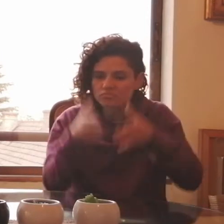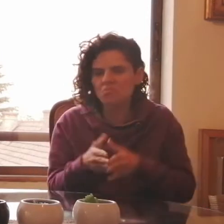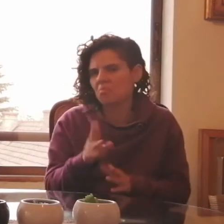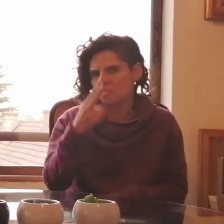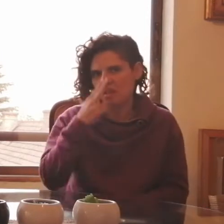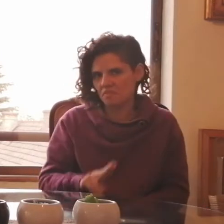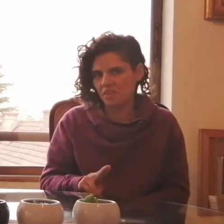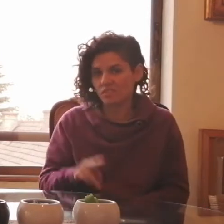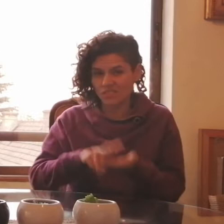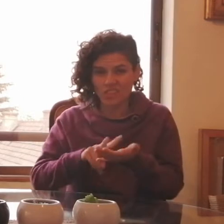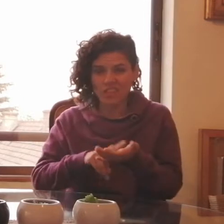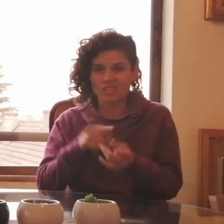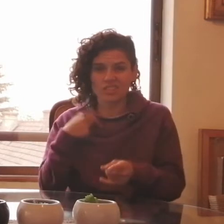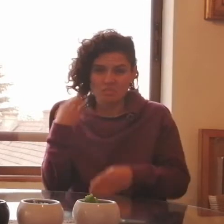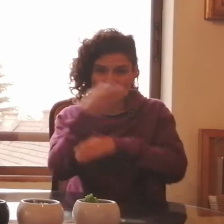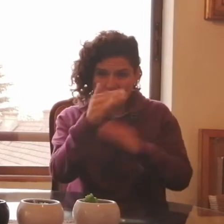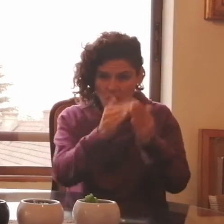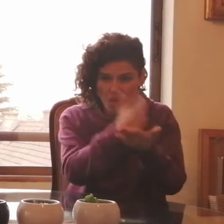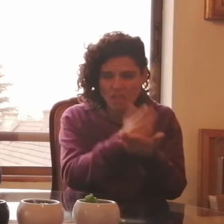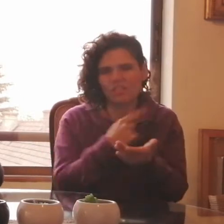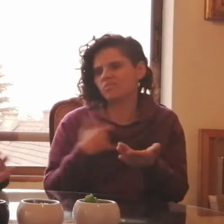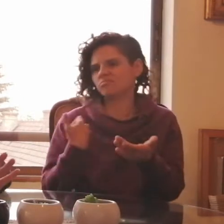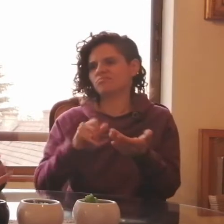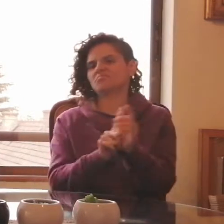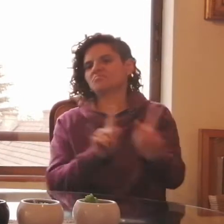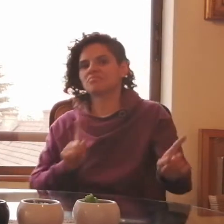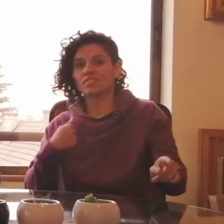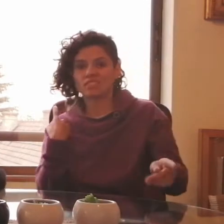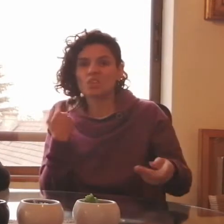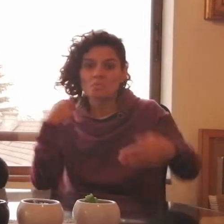gustaba ir al colegio, entonces no me metí en nada, creo que alguna vez fui